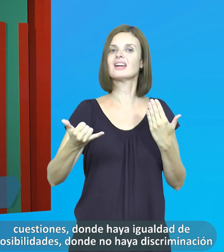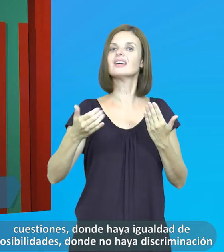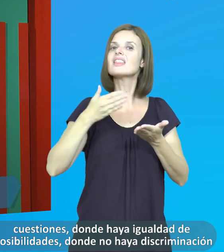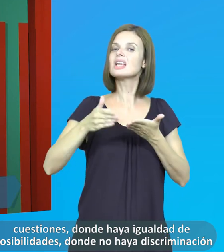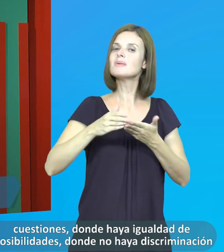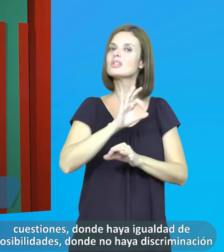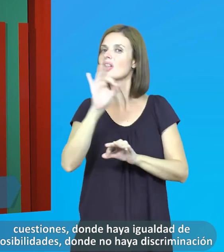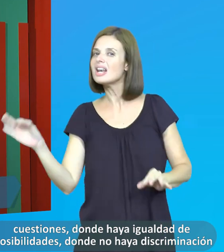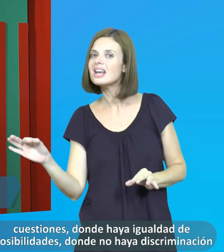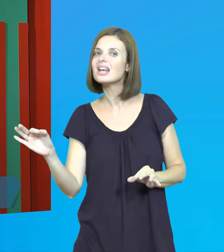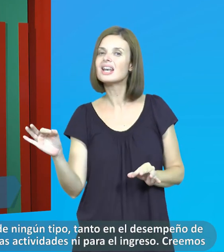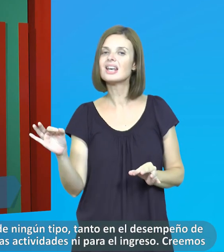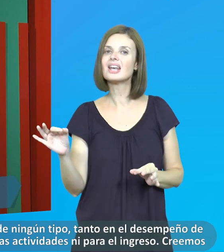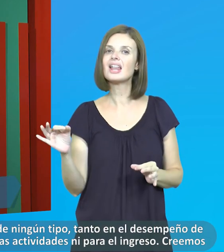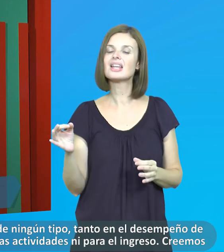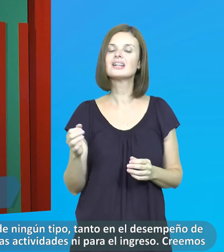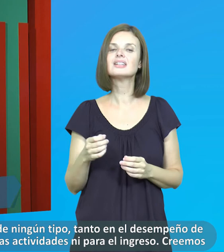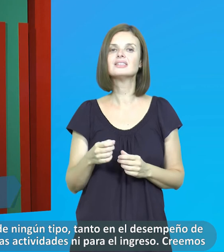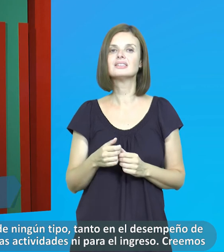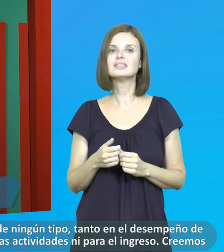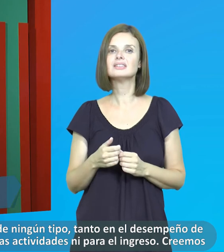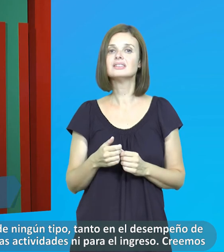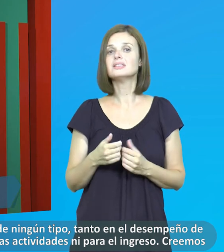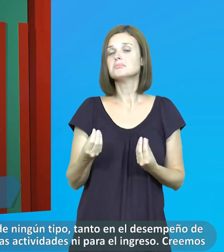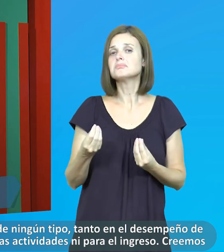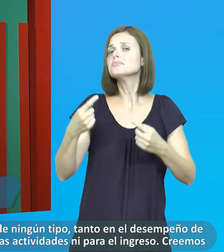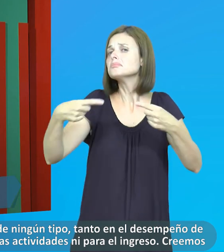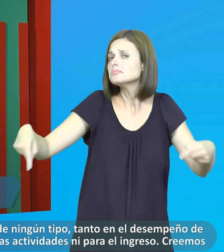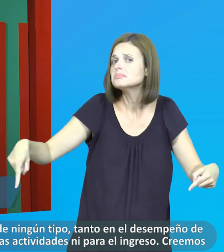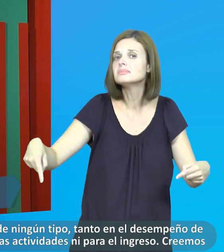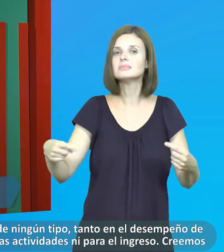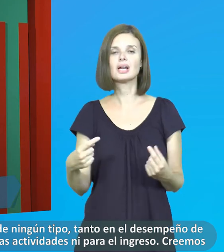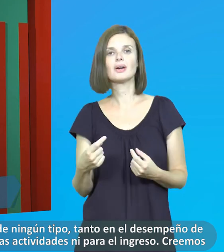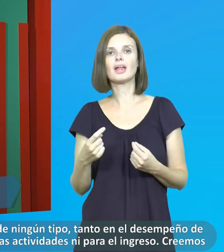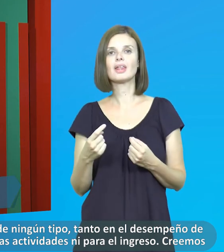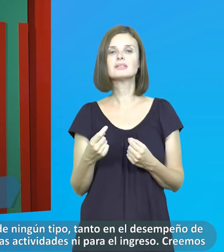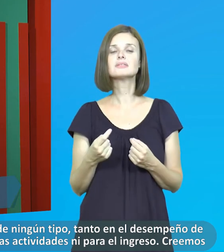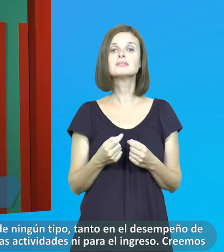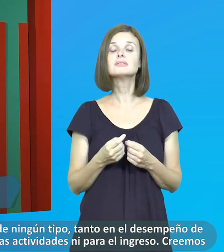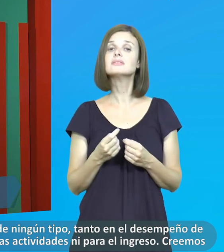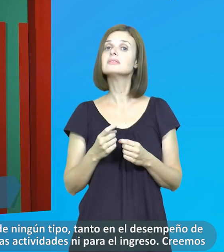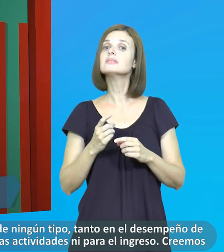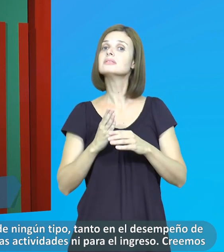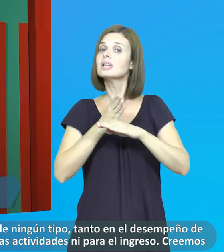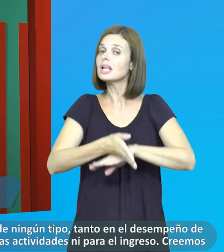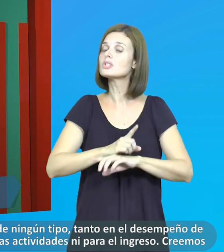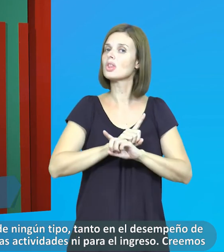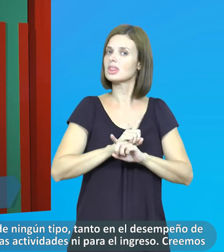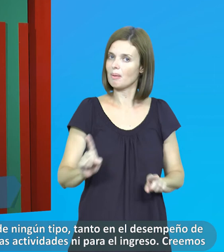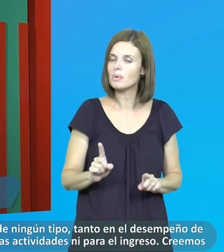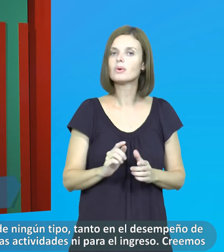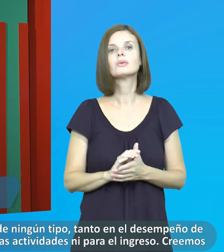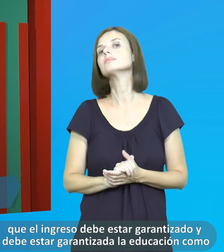de ningún tipo, tanto en el desempeño de las actividades ni para el ingreso.